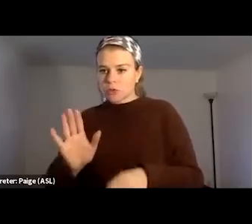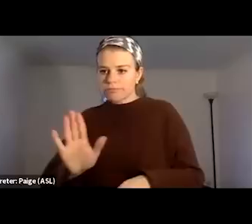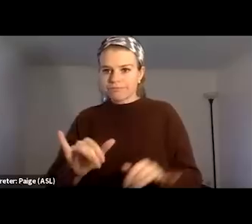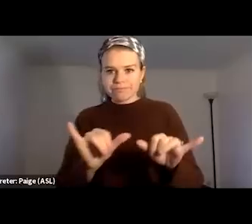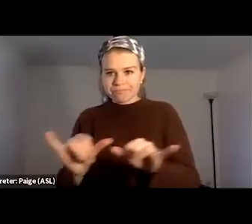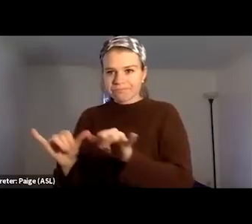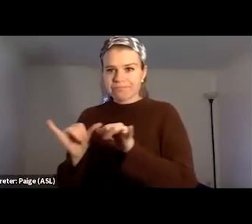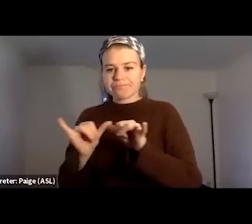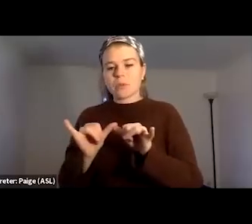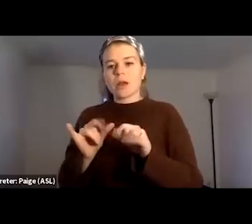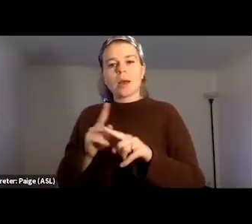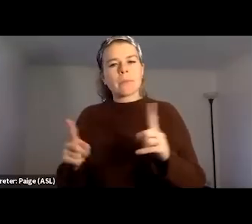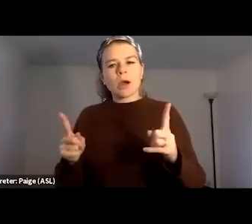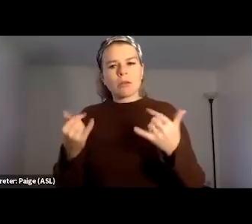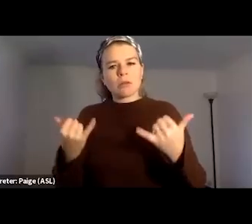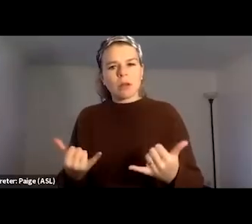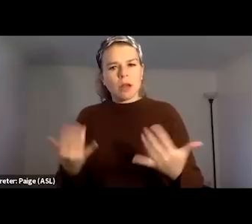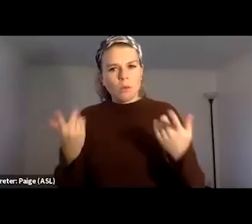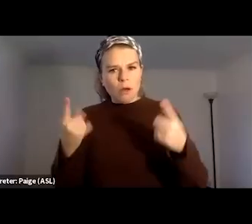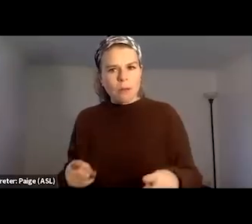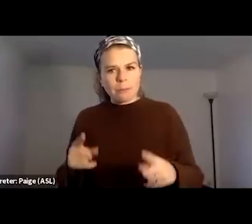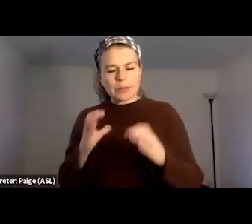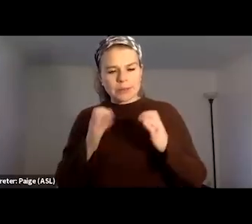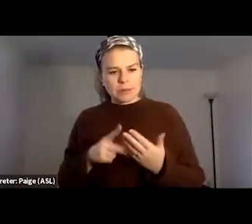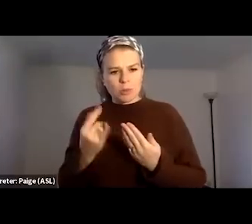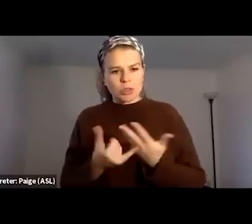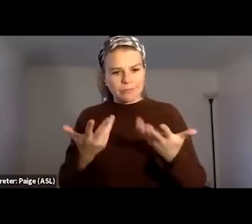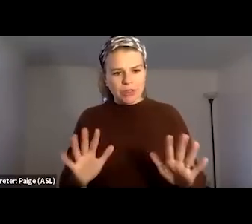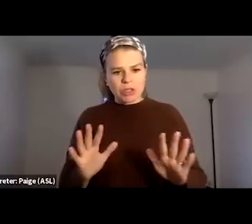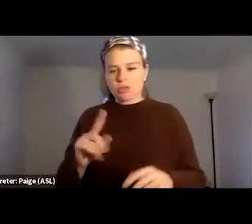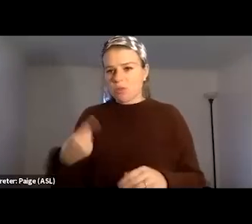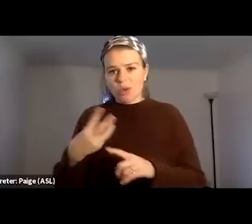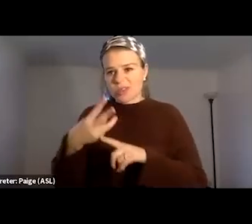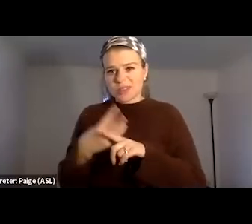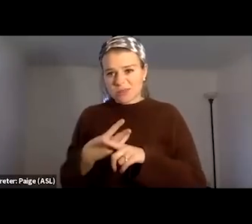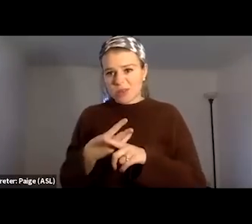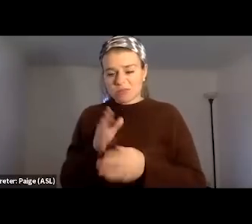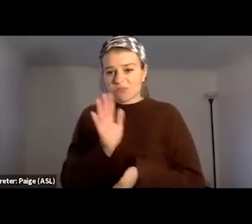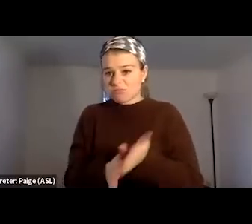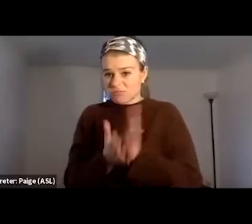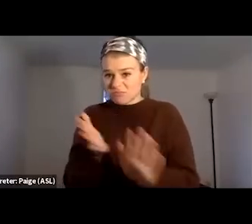Pero, ¿qué pasa después del Proyecto Ciudadanos, que solo dura seis meses? ¿Eso es todo, y luego están bien?